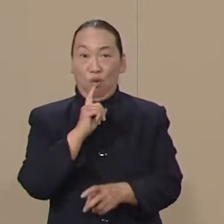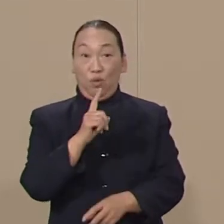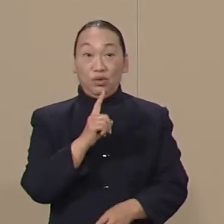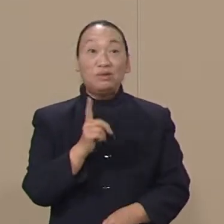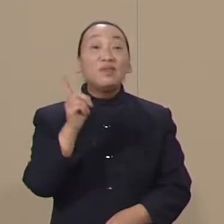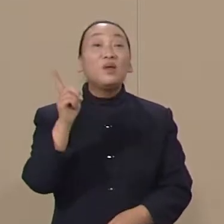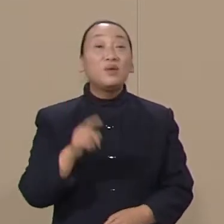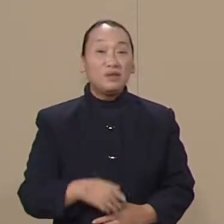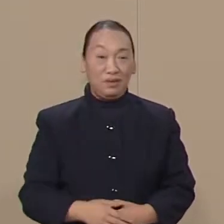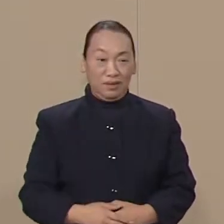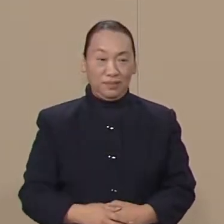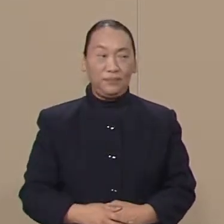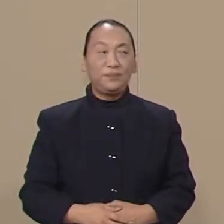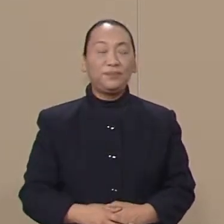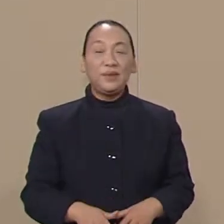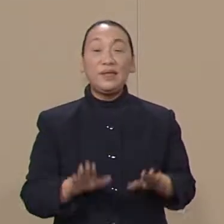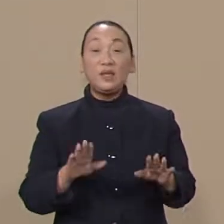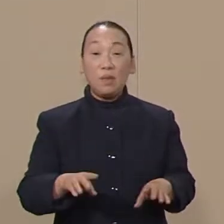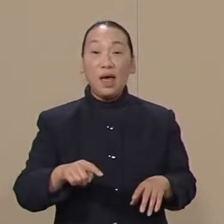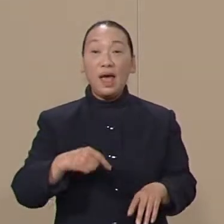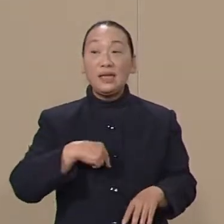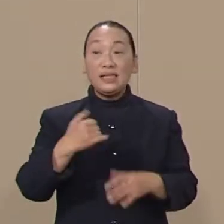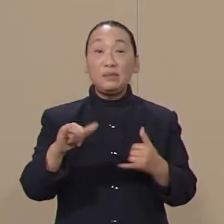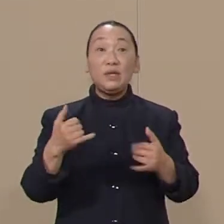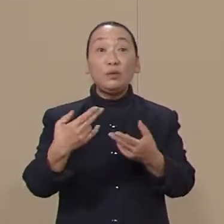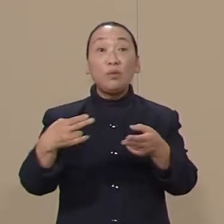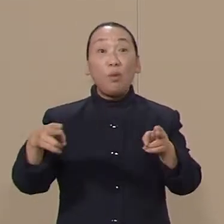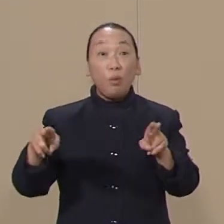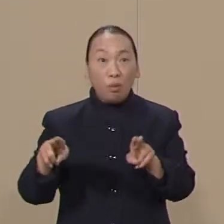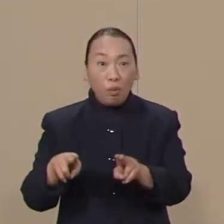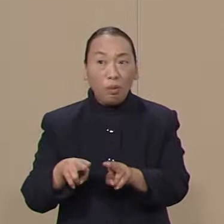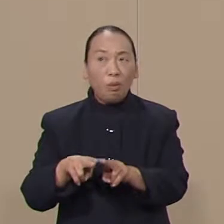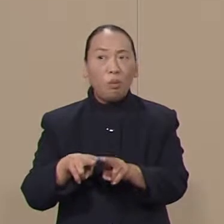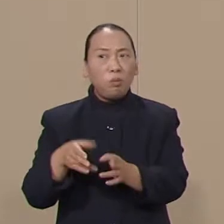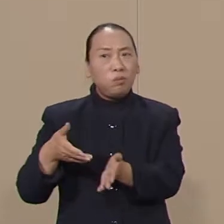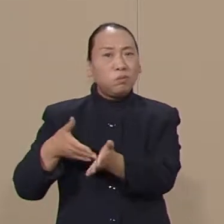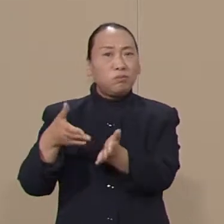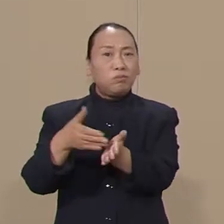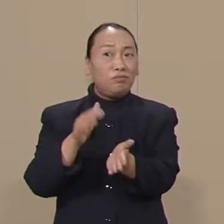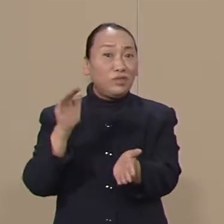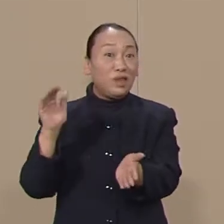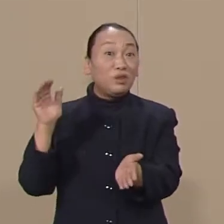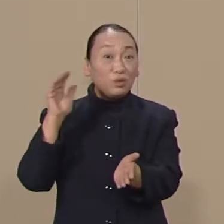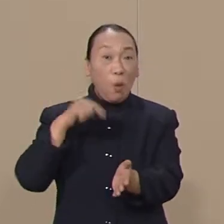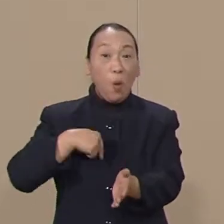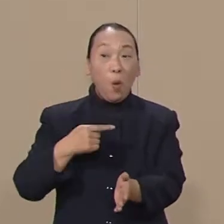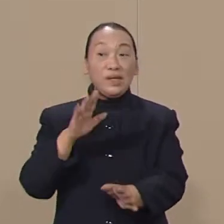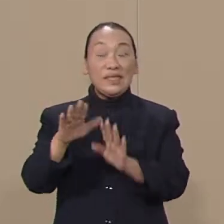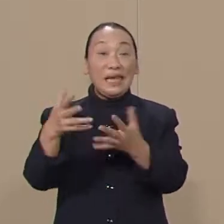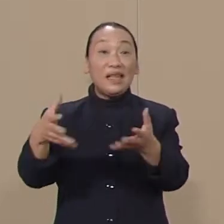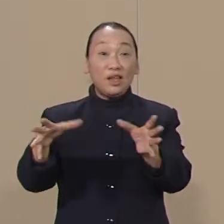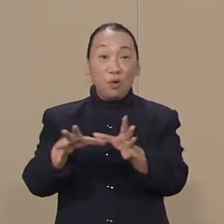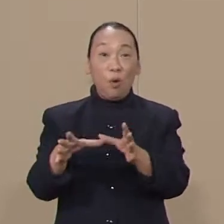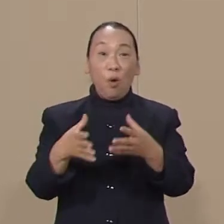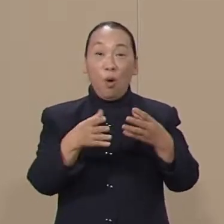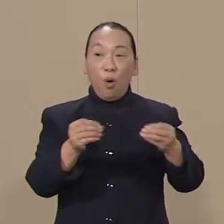今 あの 自民党の 主張なんかも見ると 自衛隊を国防軍にするとか あるいは